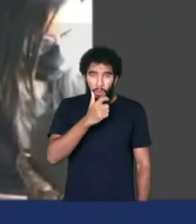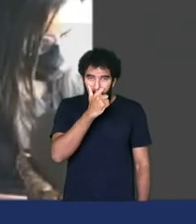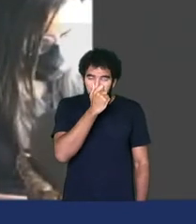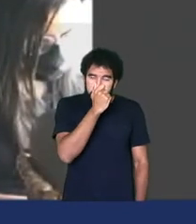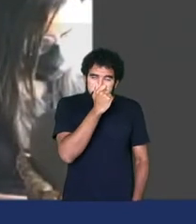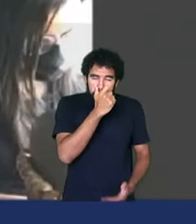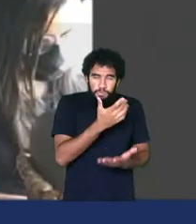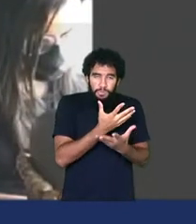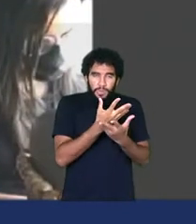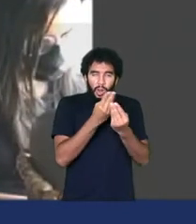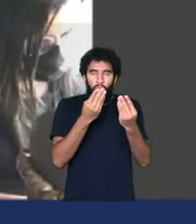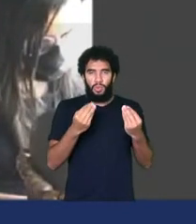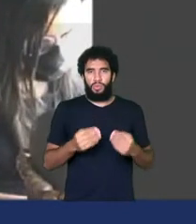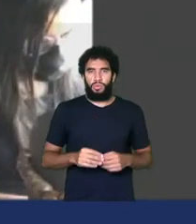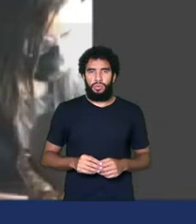GRANDE PARTE DOS HOSPITAIS LOTADOS. A PANDEMIA ESTÁ